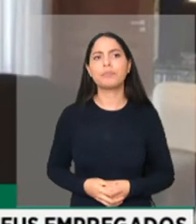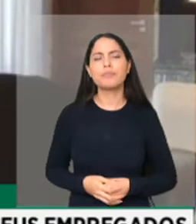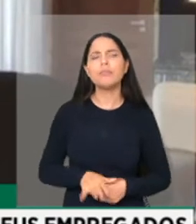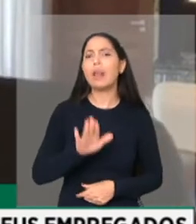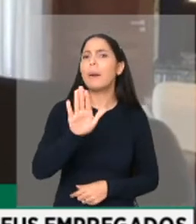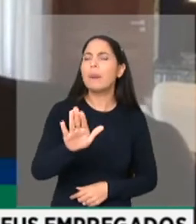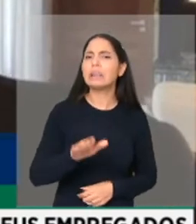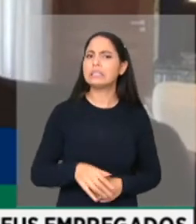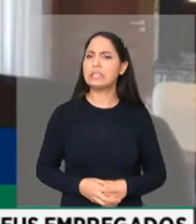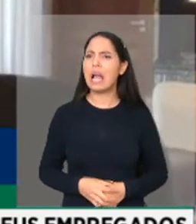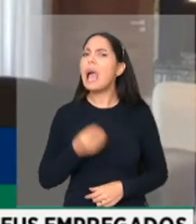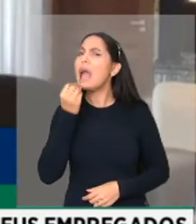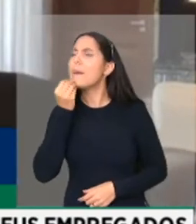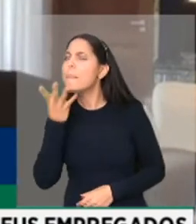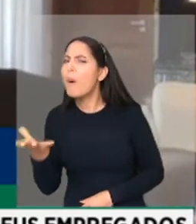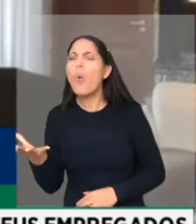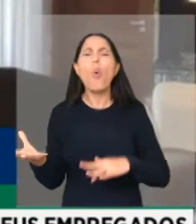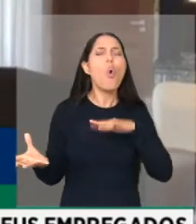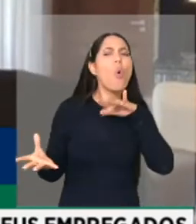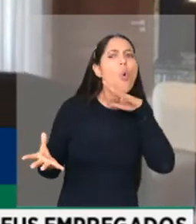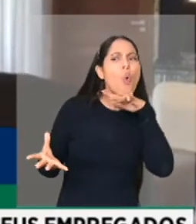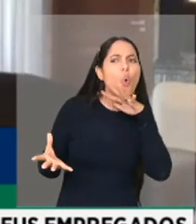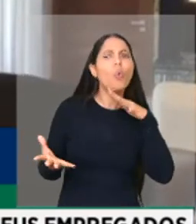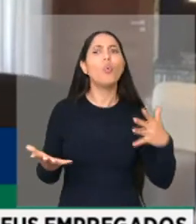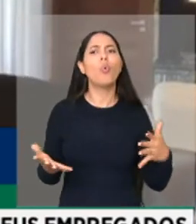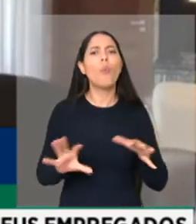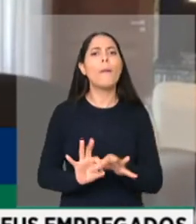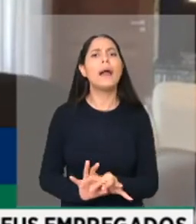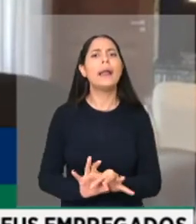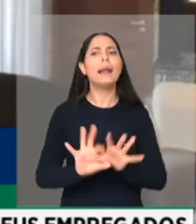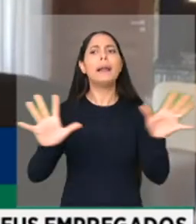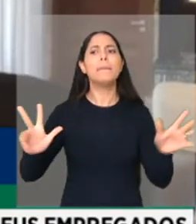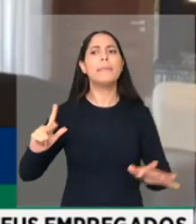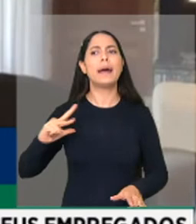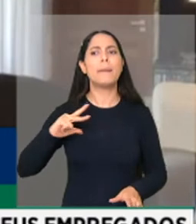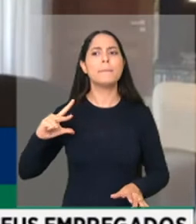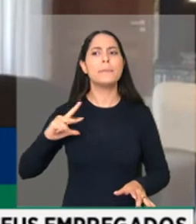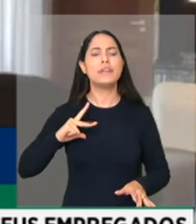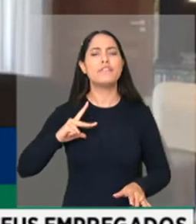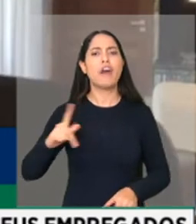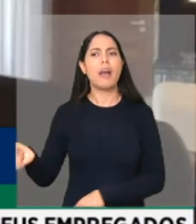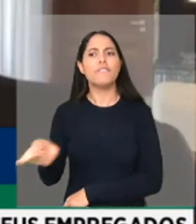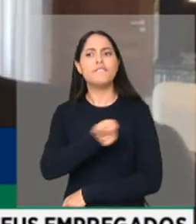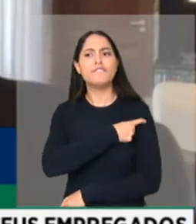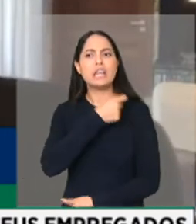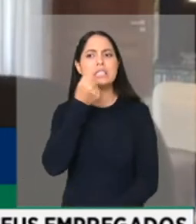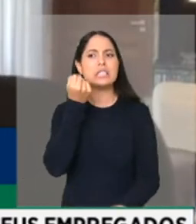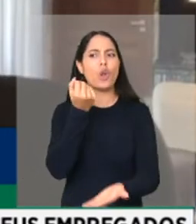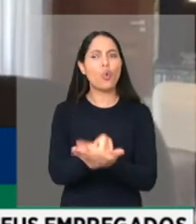ASSUNTO TEM FEITO UM NA IMPRENSA, NAS CASAS DO BRASIL, AFINAL DE CONTAS É BOM OU RUIM ABRIR PARA QUE A INICIATIVA PRIVADA POSSA COMPRAR E DISTRIBUIR AS SUAS